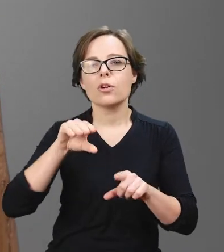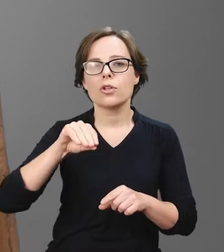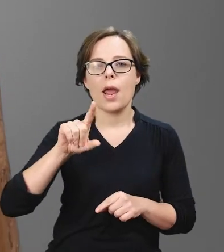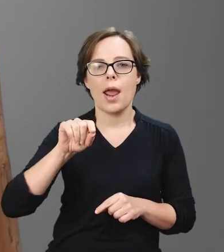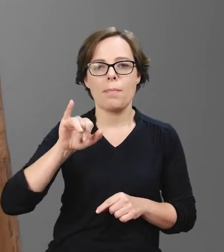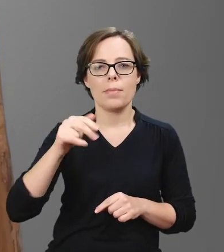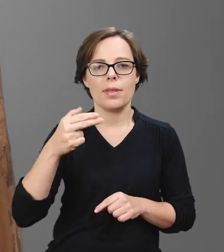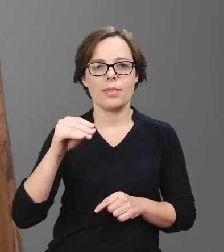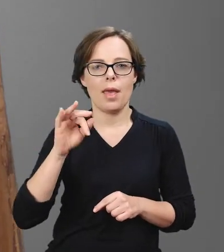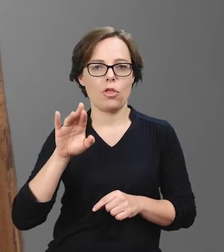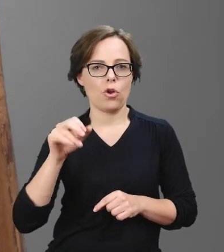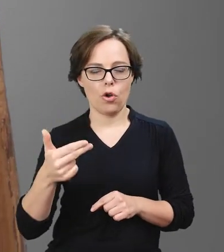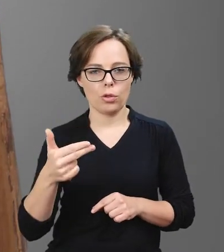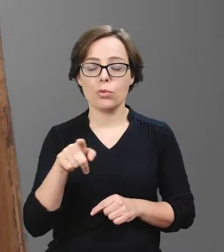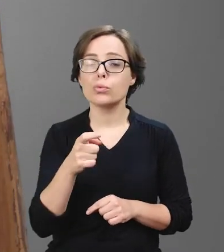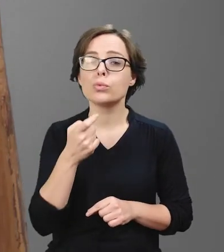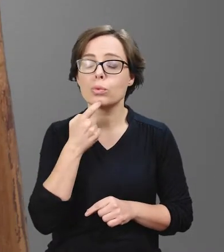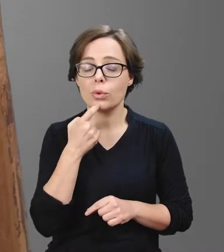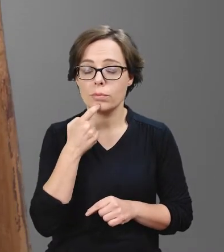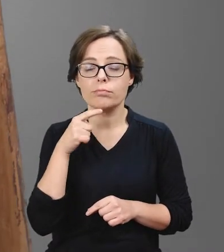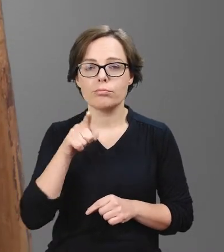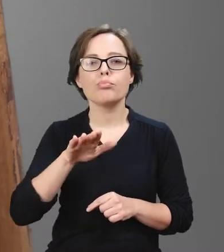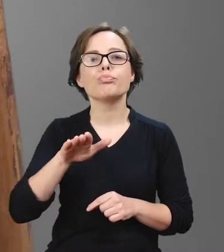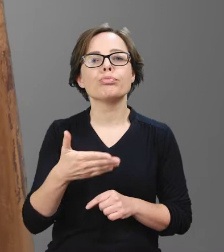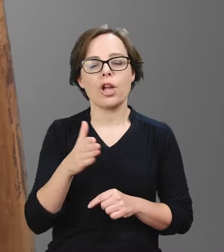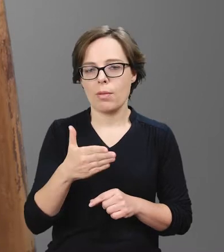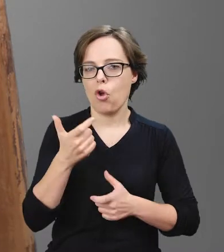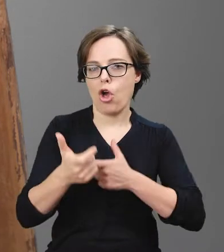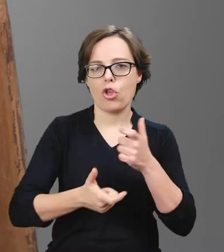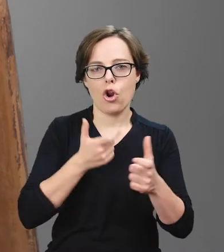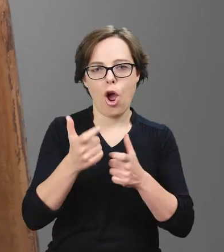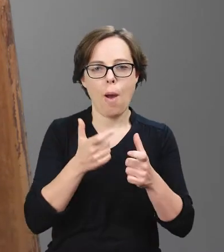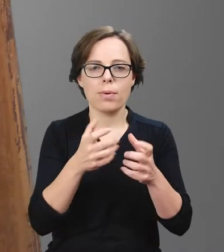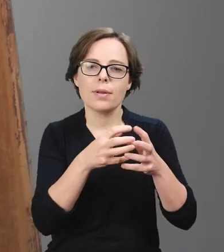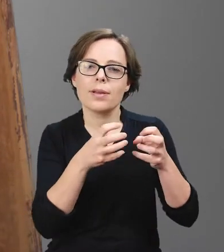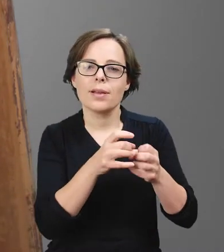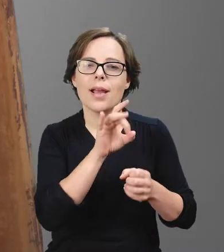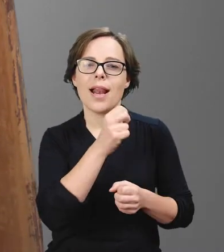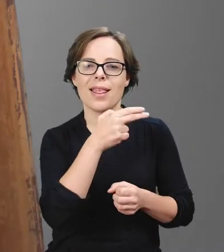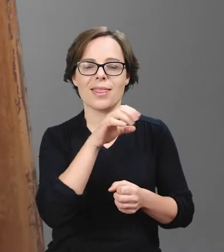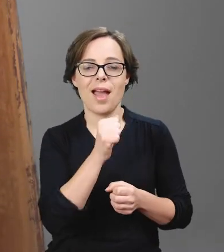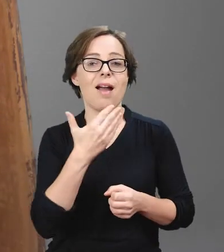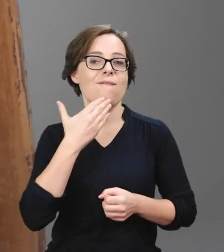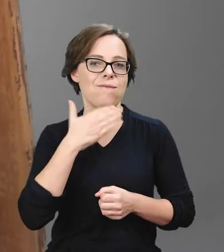Był to przedmiot wykonywany z wypalonej gliny. Epinetrony nakładano na udo.